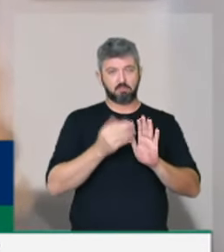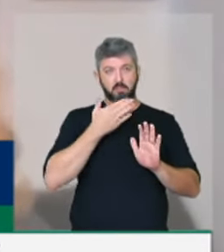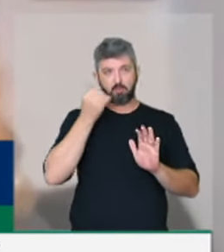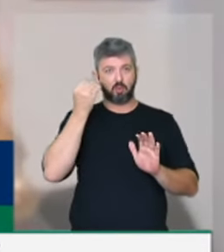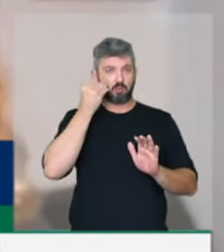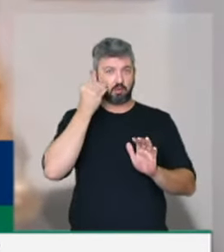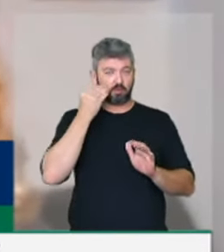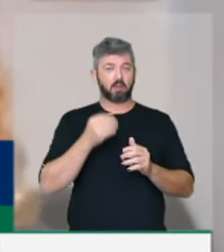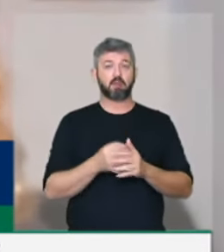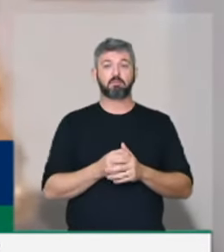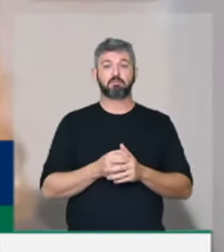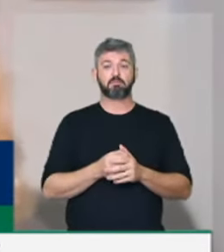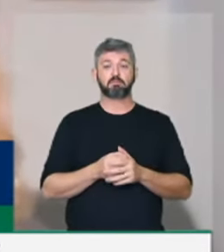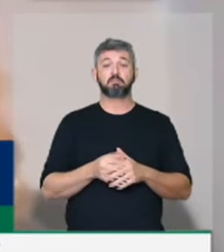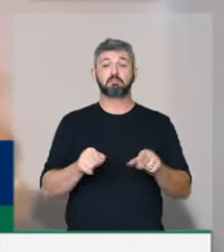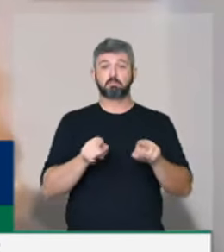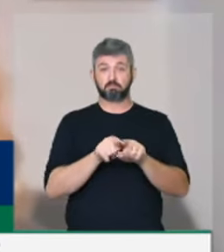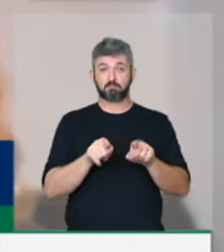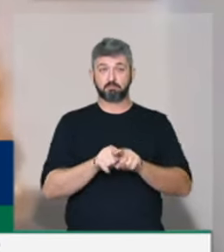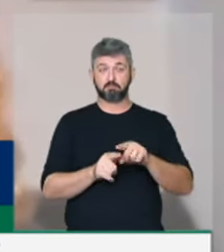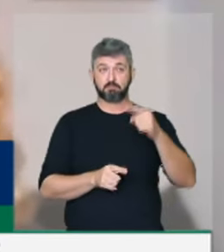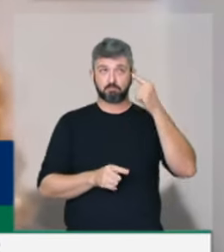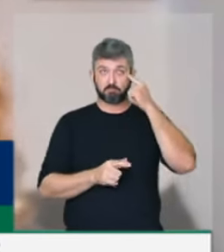TAMBÉM TEMOS QUE PENSAR QUE O ORÇAMENTO DO SUS.... ESTÁ CORTADO... PARA 2021 QUE EXISTEM VÁRIOS LEITOS DO....